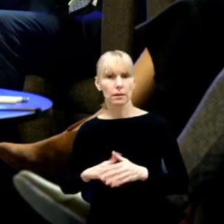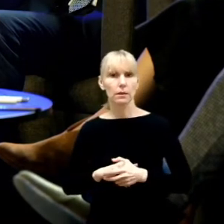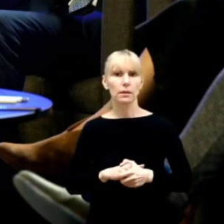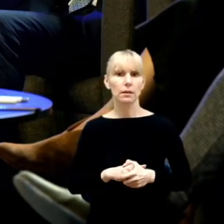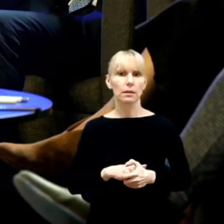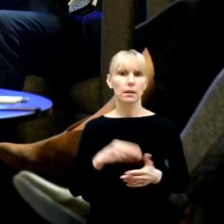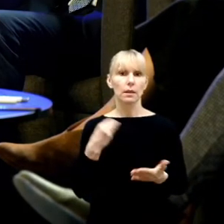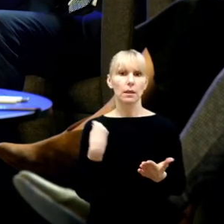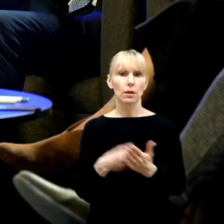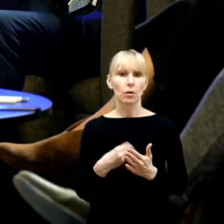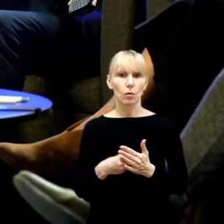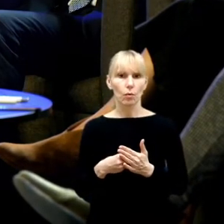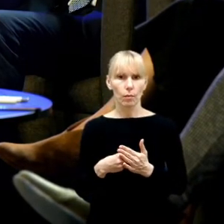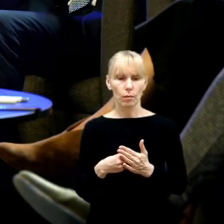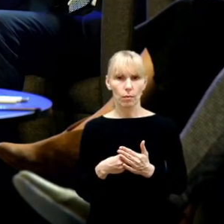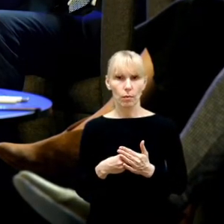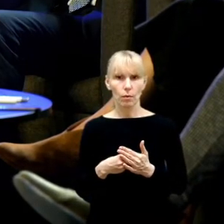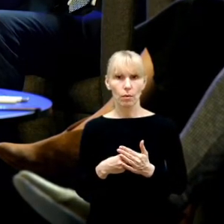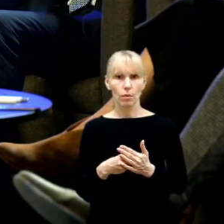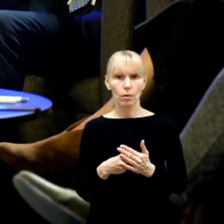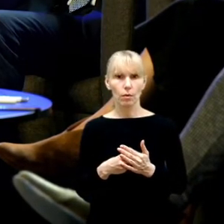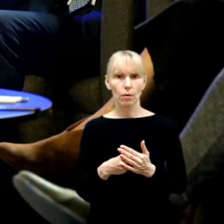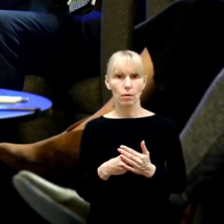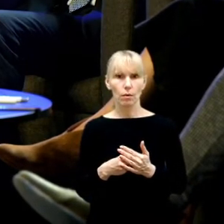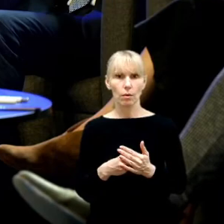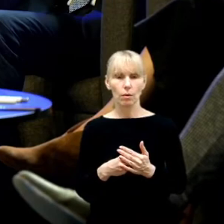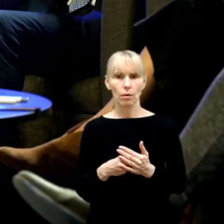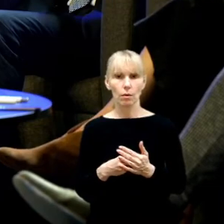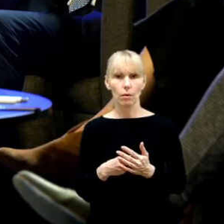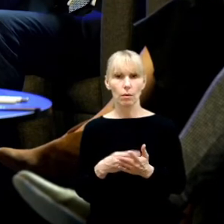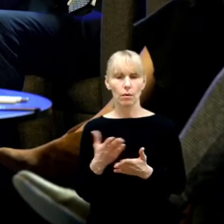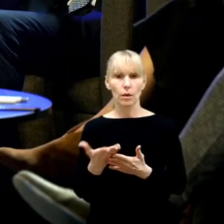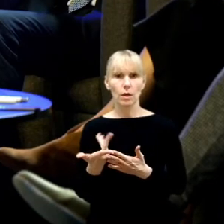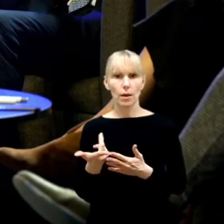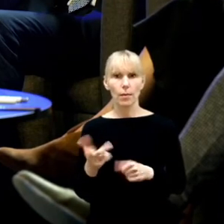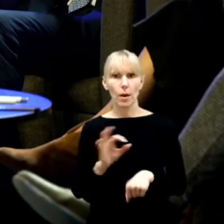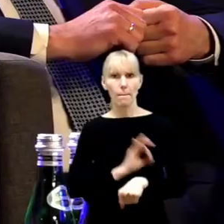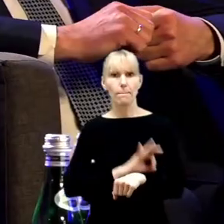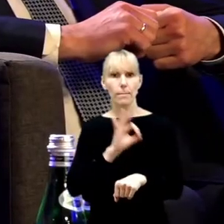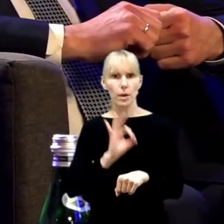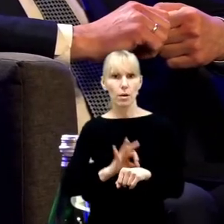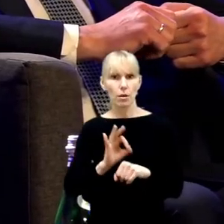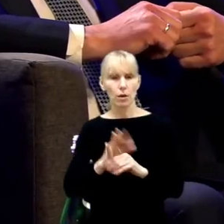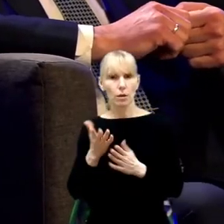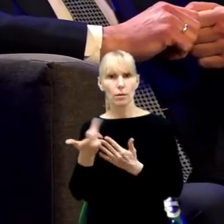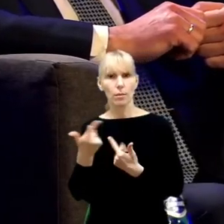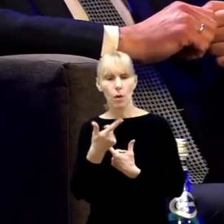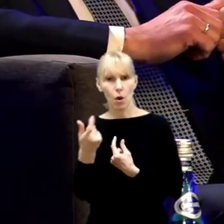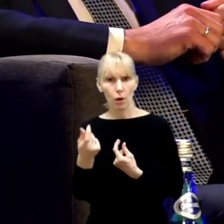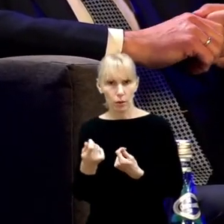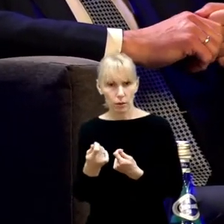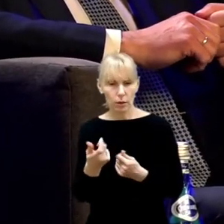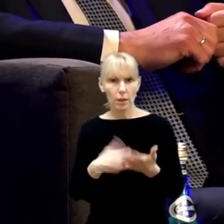po cenach rynkowych, następnie projektujemy po cenach rynkowych, budujemy po cenach rynkowych